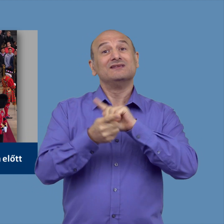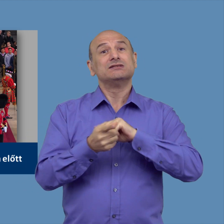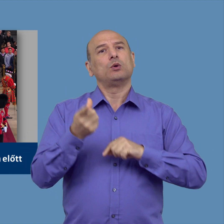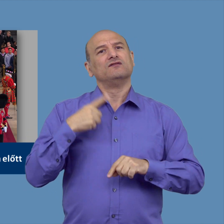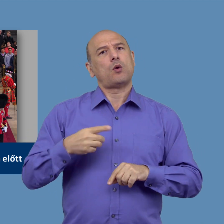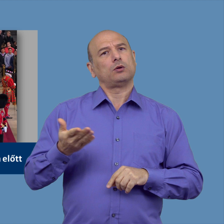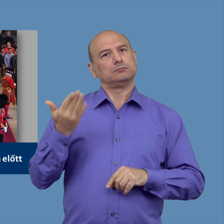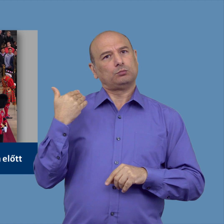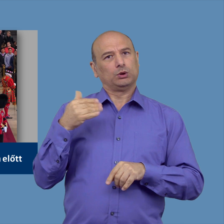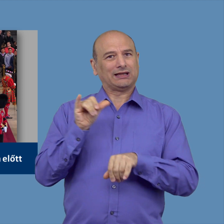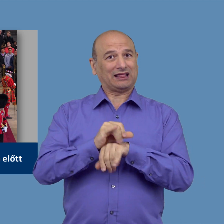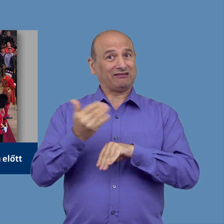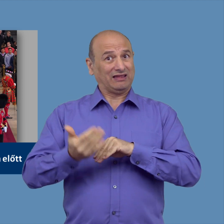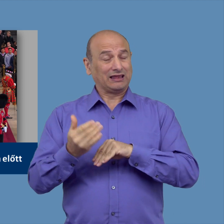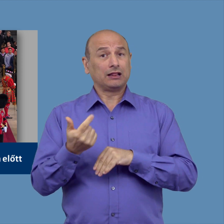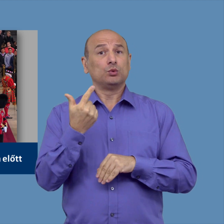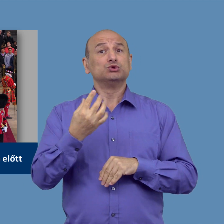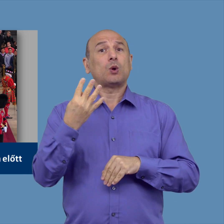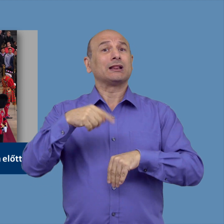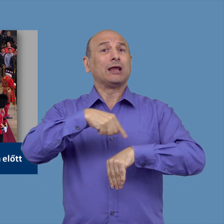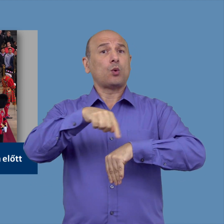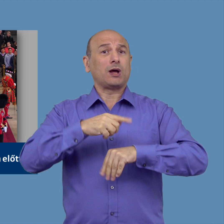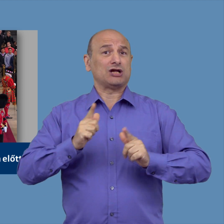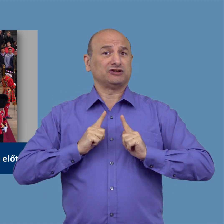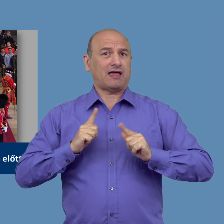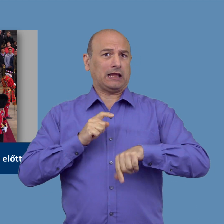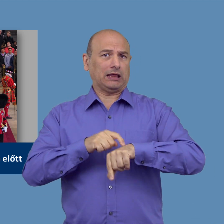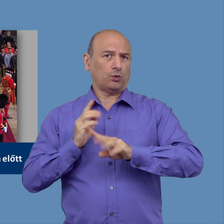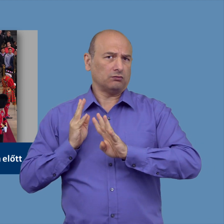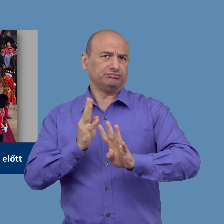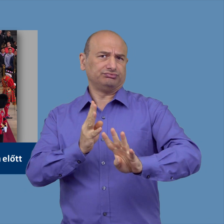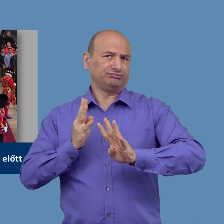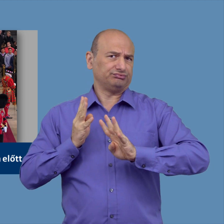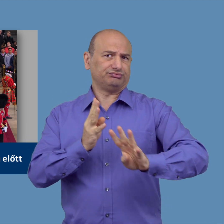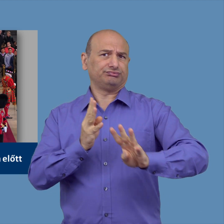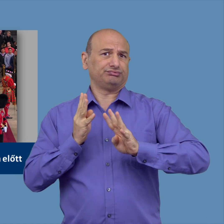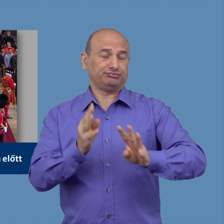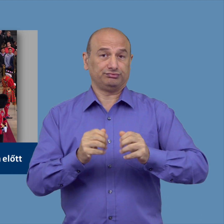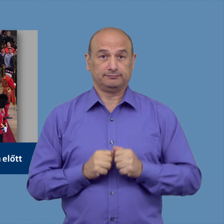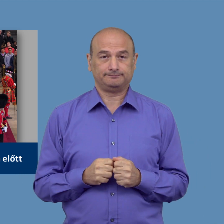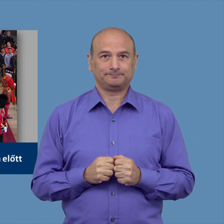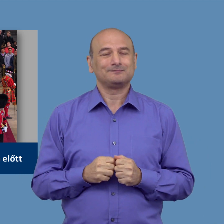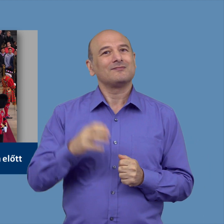A hétvégén voltak időszakok, amikor meghaladta a 24 órát a várakozási idő.